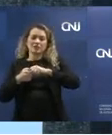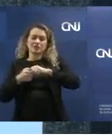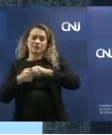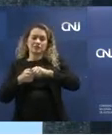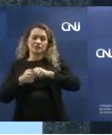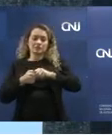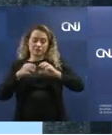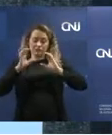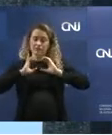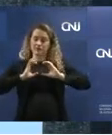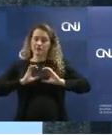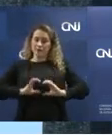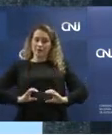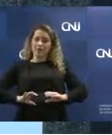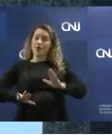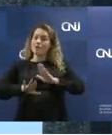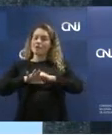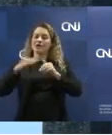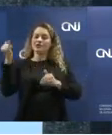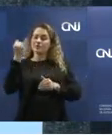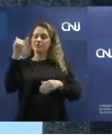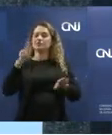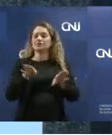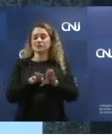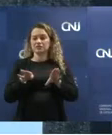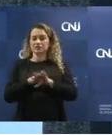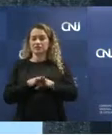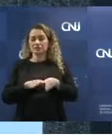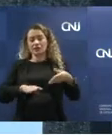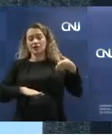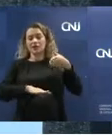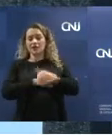e o mais importante também é que dentre várias e várias instituições.